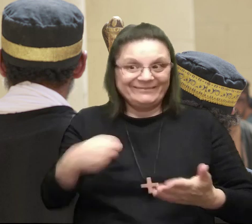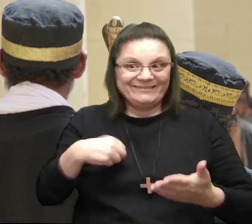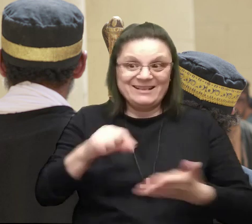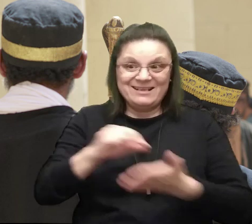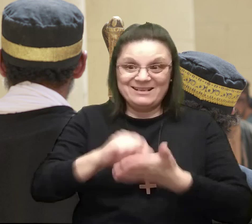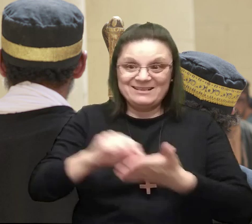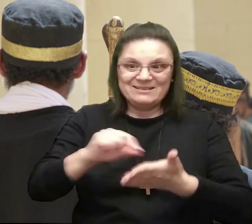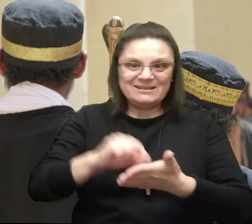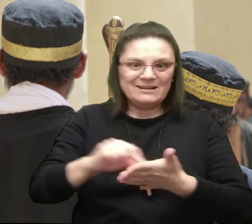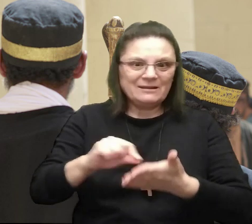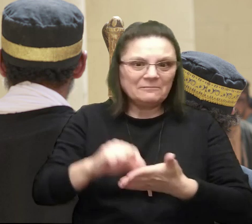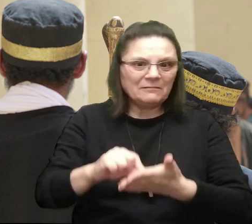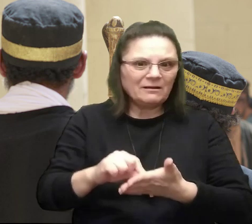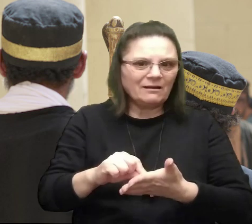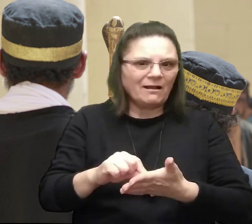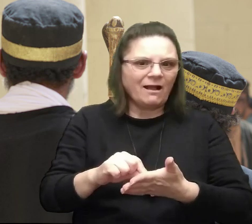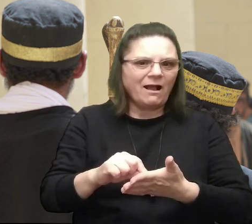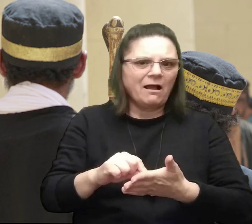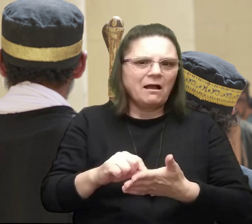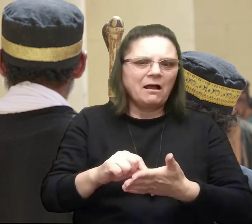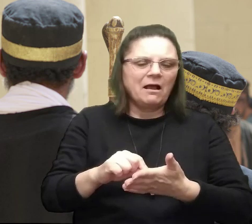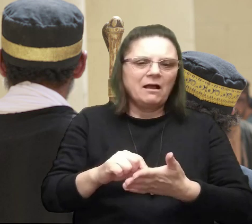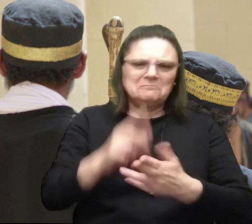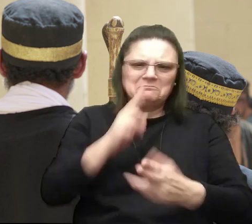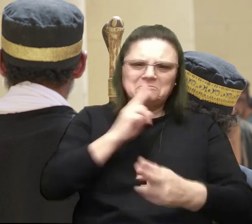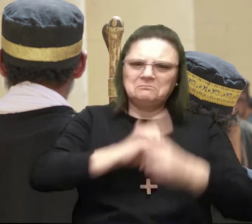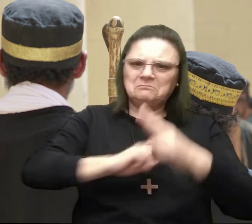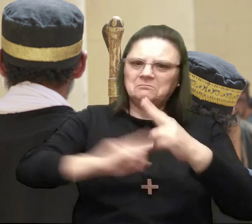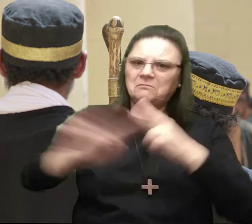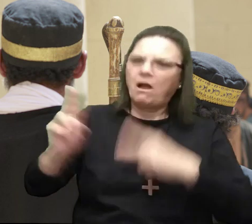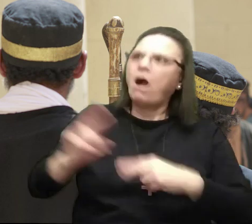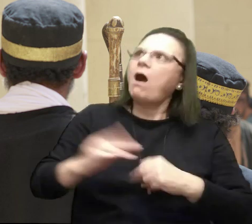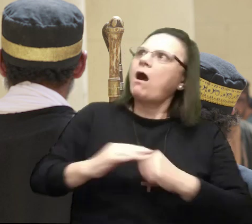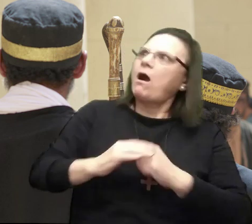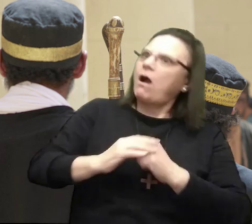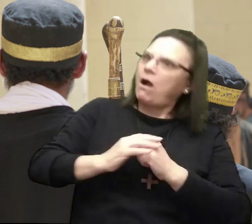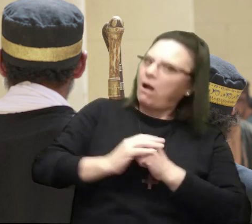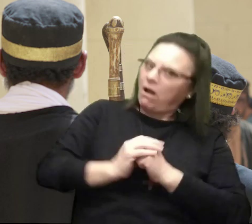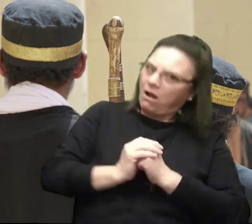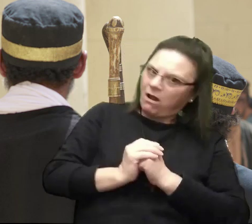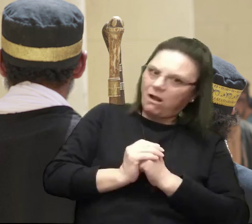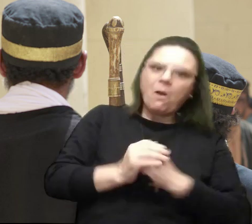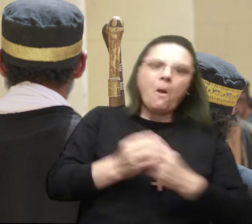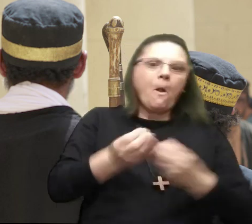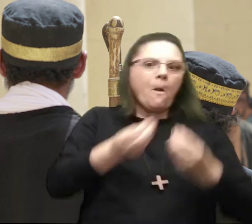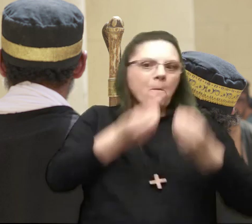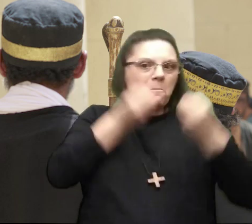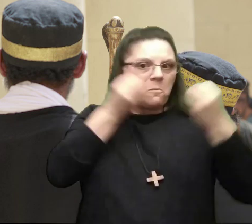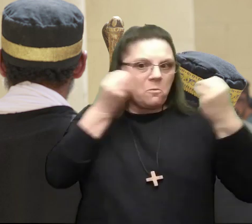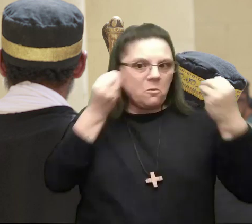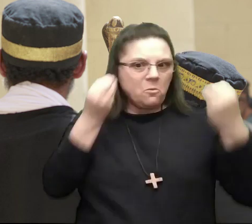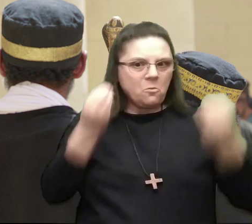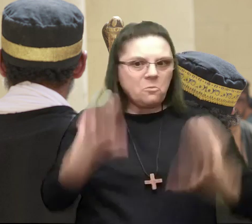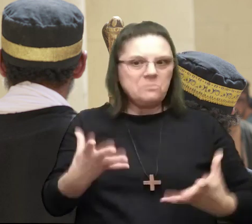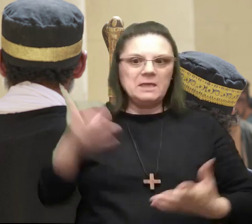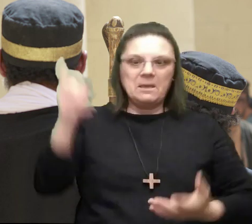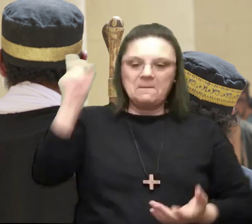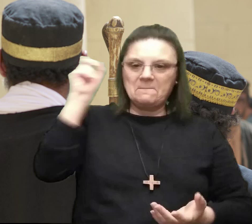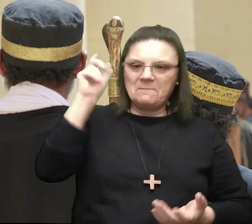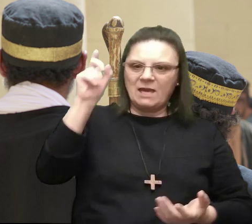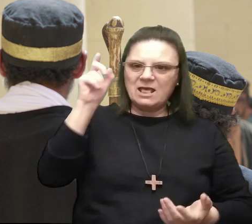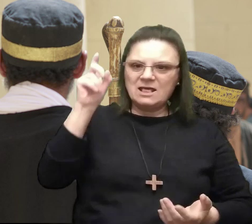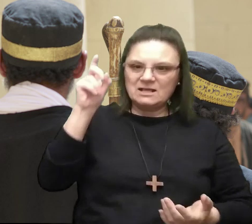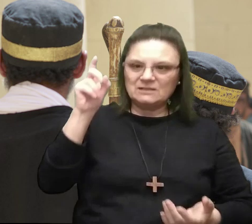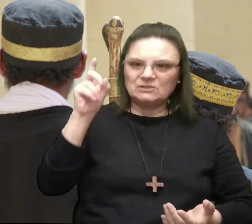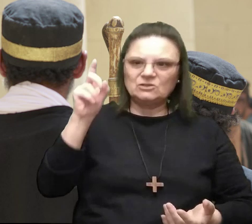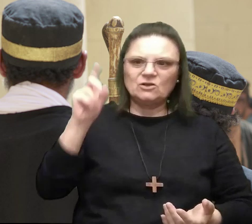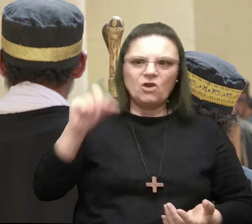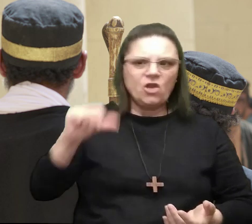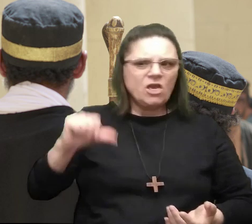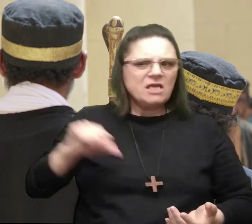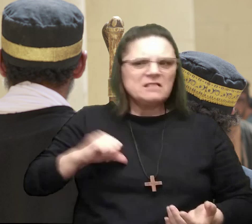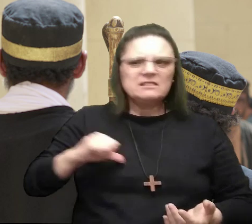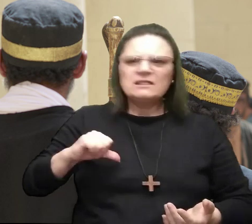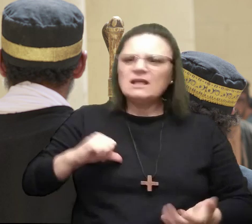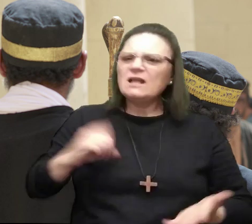El escriba replicó: —«Muy bien, Maestro,